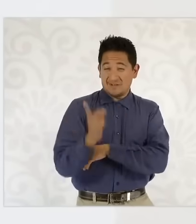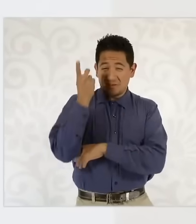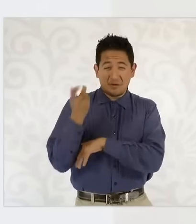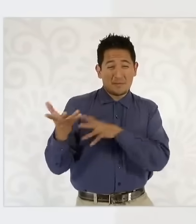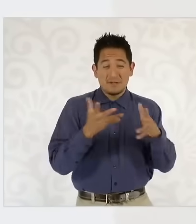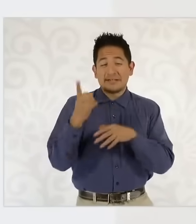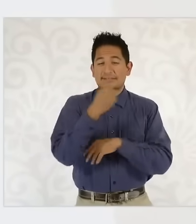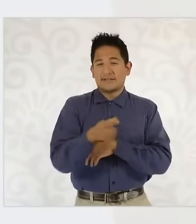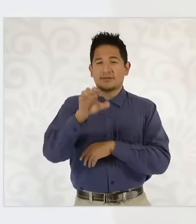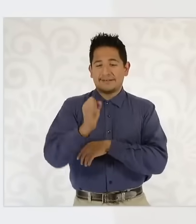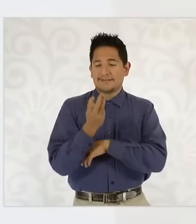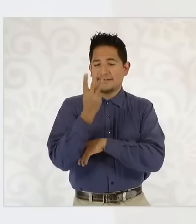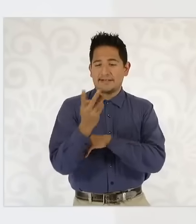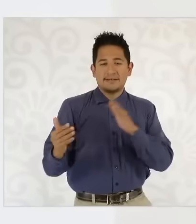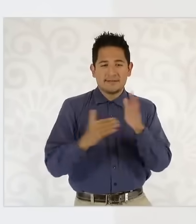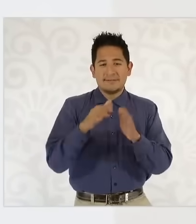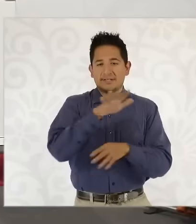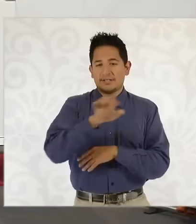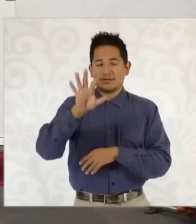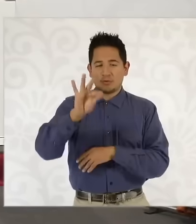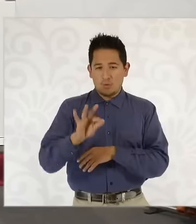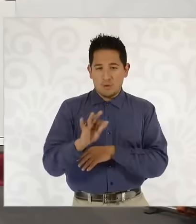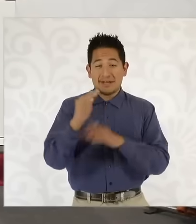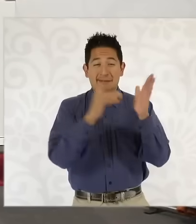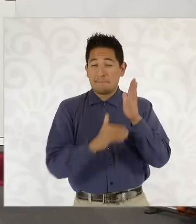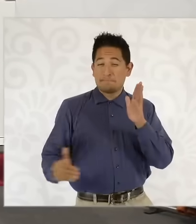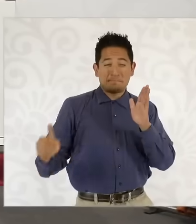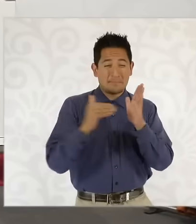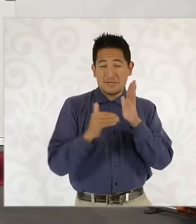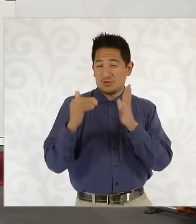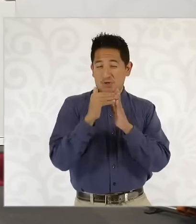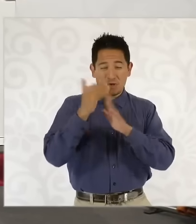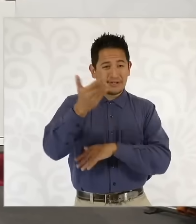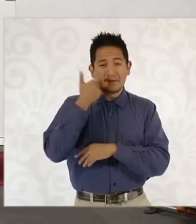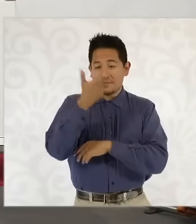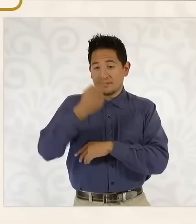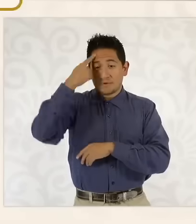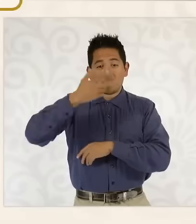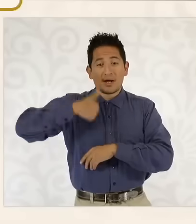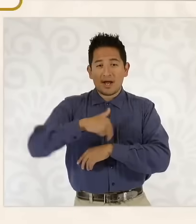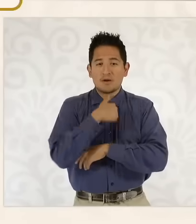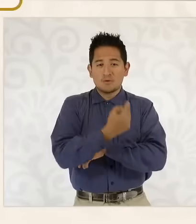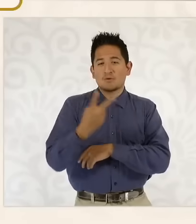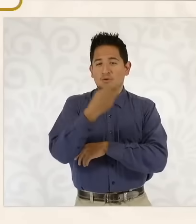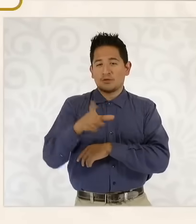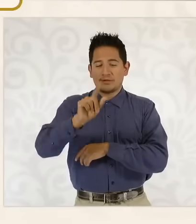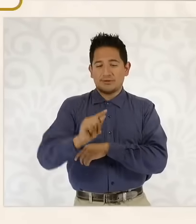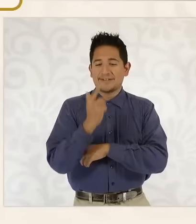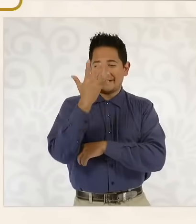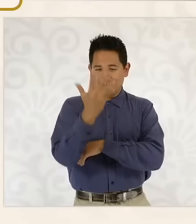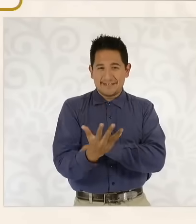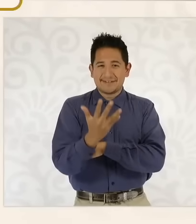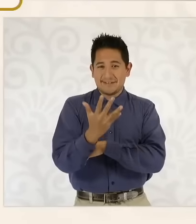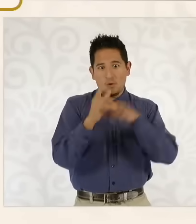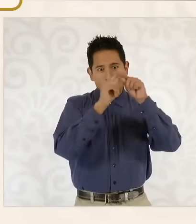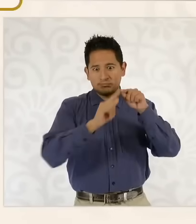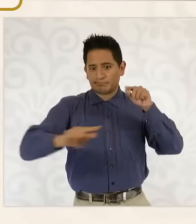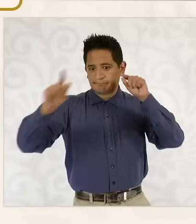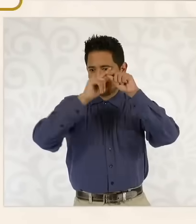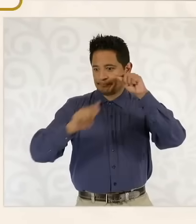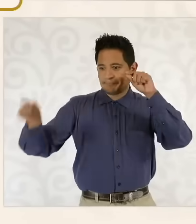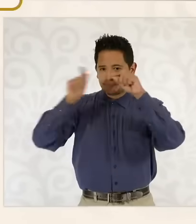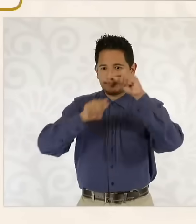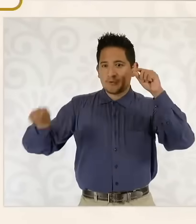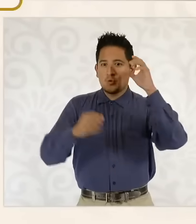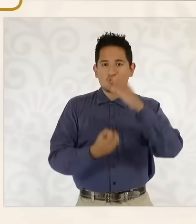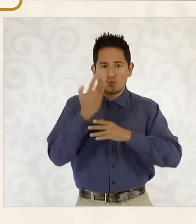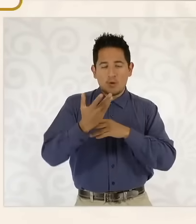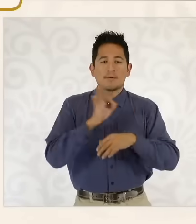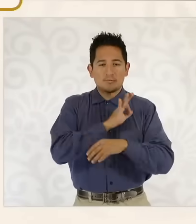de 163,540 millones de pesos para la construcción de 275 nuevas líneas estratégicas. Estos son 6,735